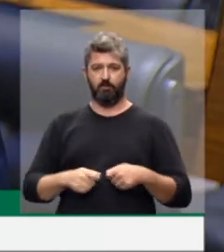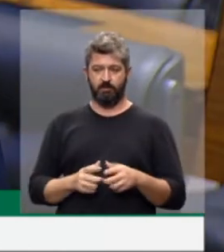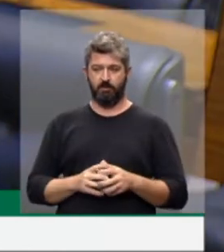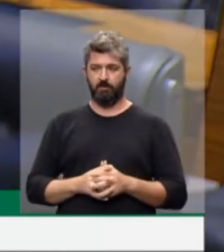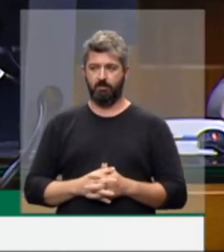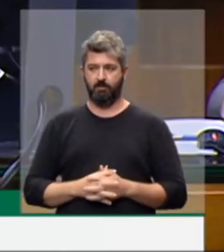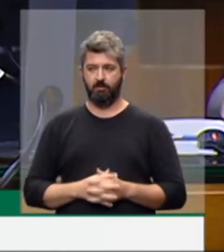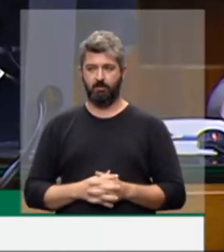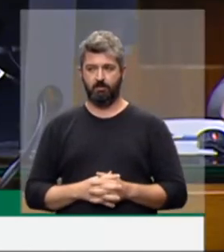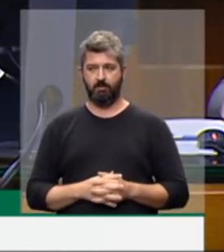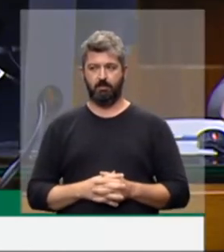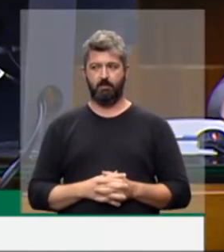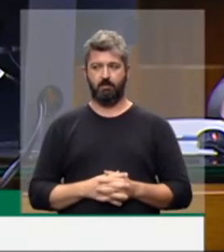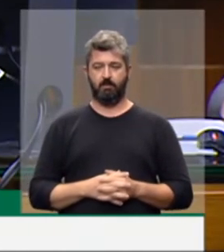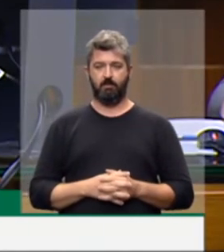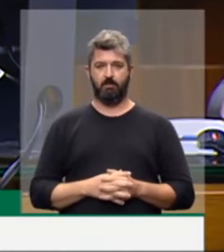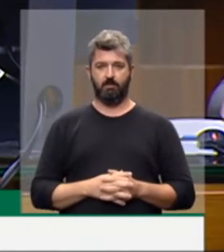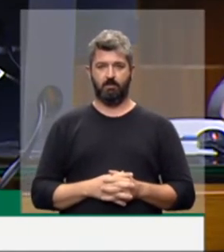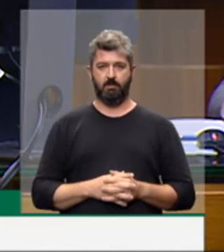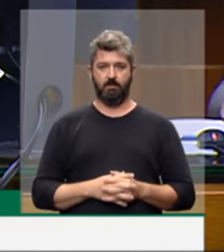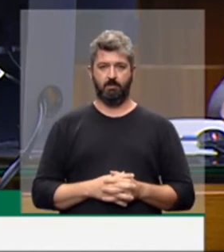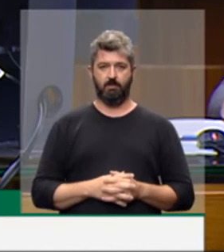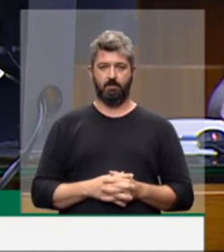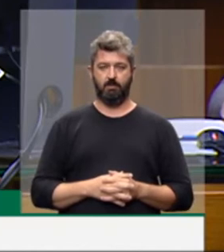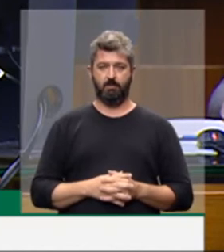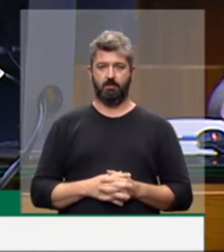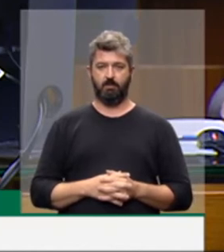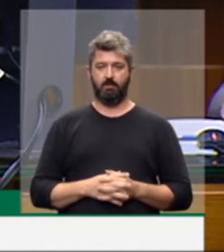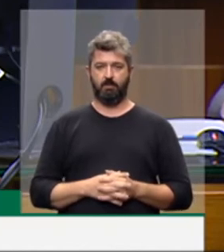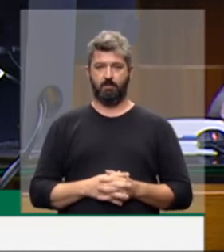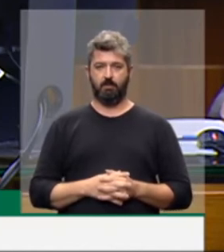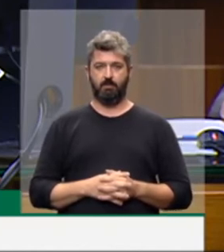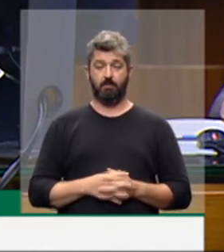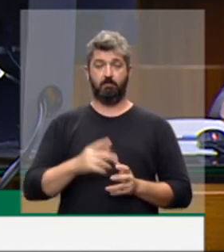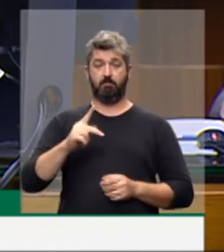HOJE, COMO VOTA O PSL DESSA MANEIRA É NÃO AO REQUERIMENTO, VAMOS DEBATER O